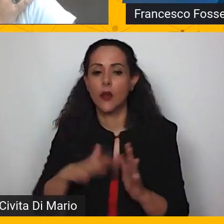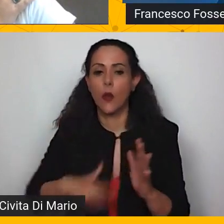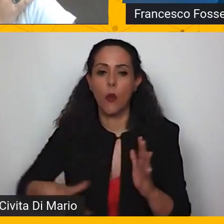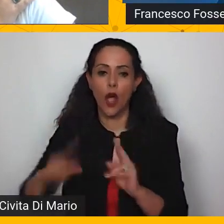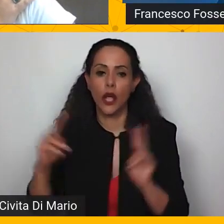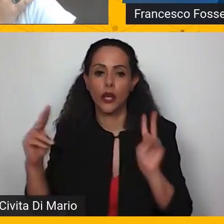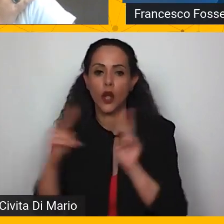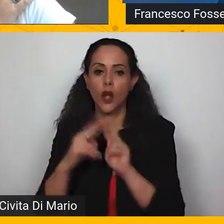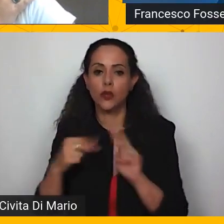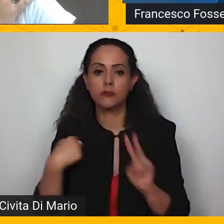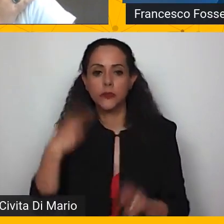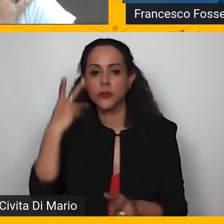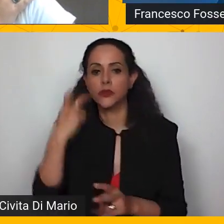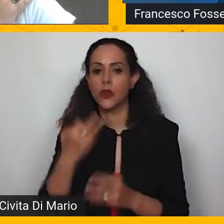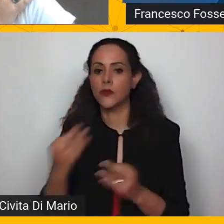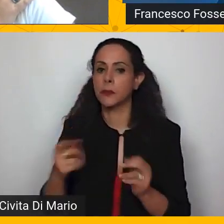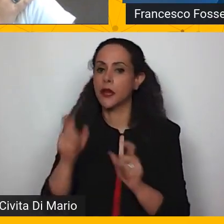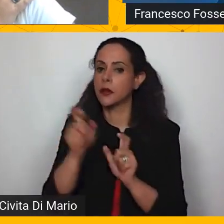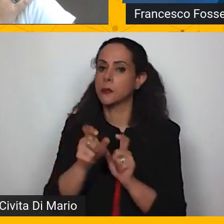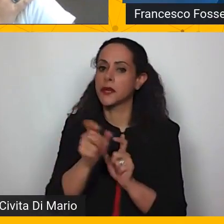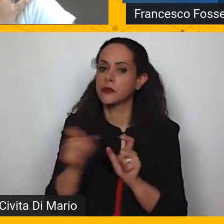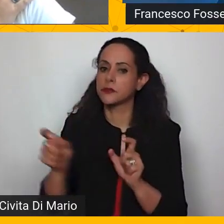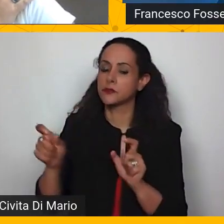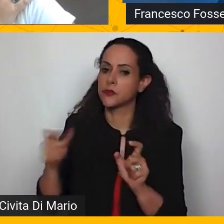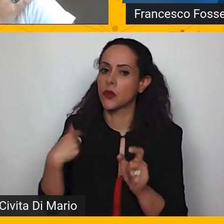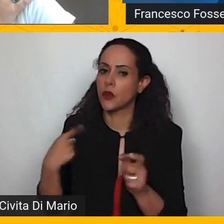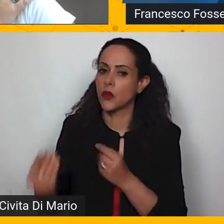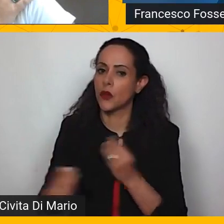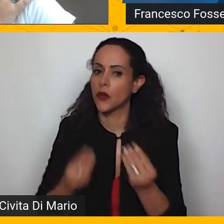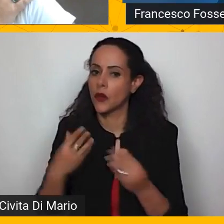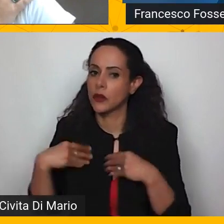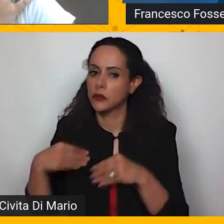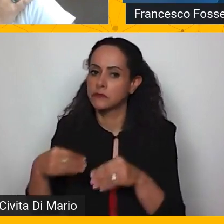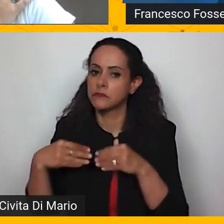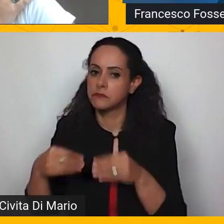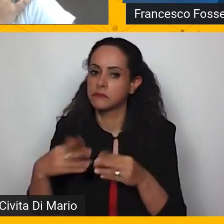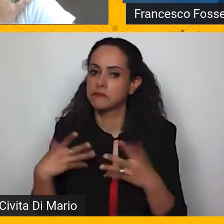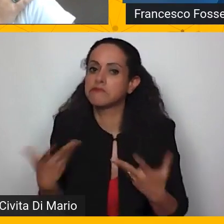e se qualcuno si trova bene con